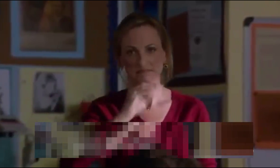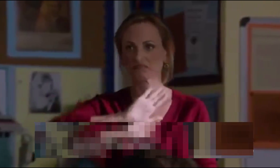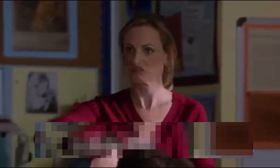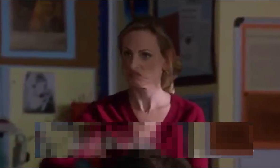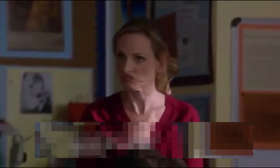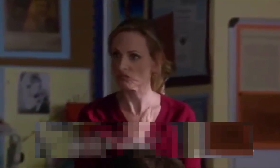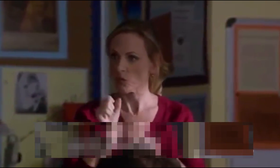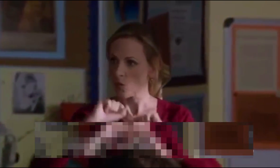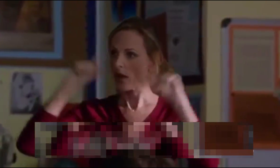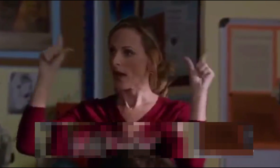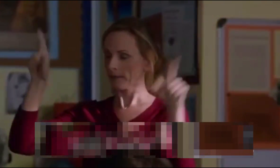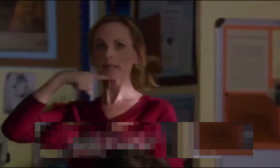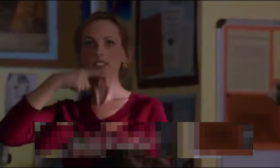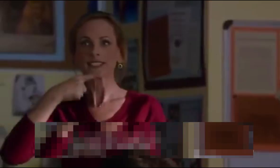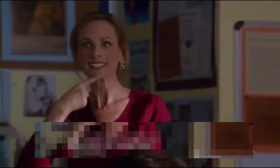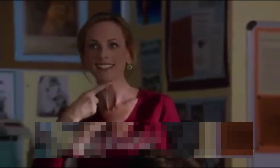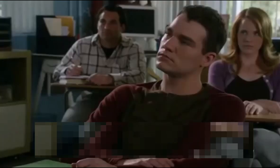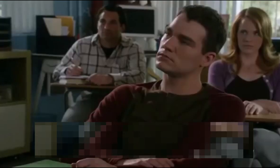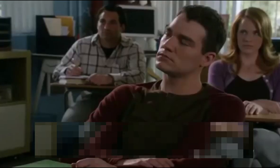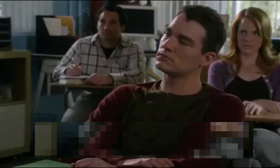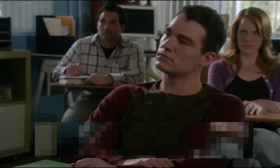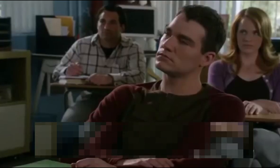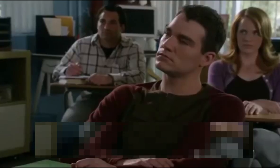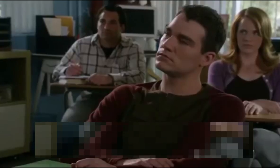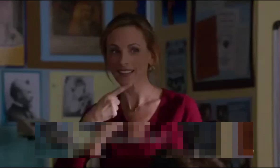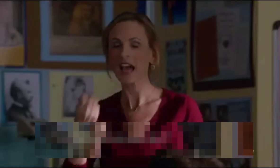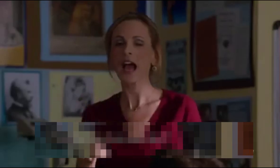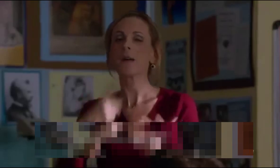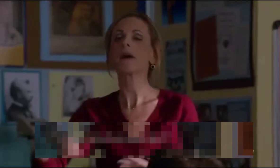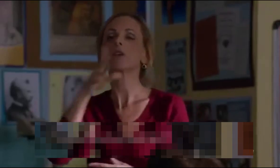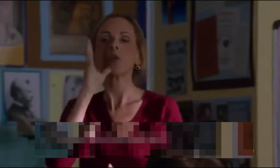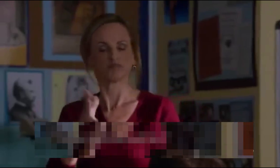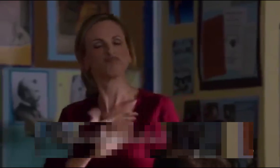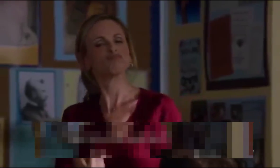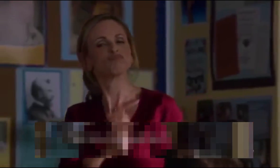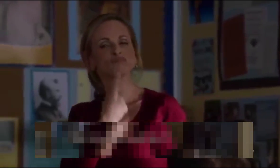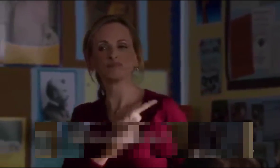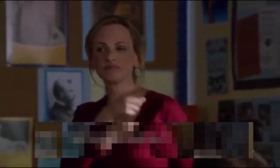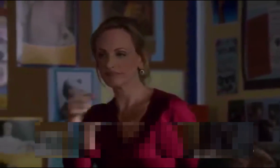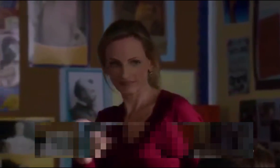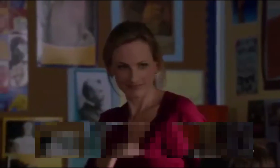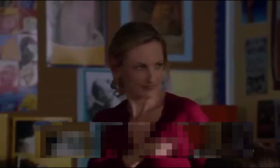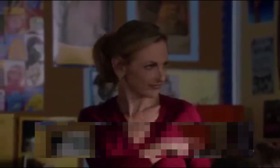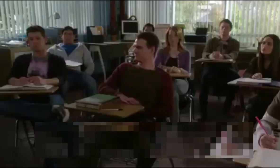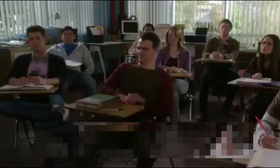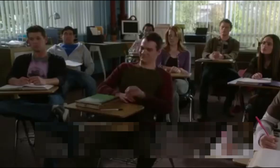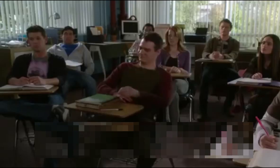und morgen würdet ihr hörend aufwachen, wie viele von euch würden sie nehmen?